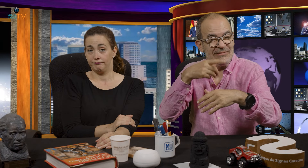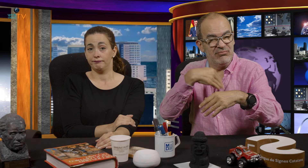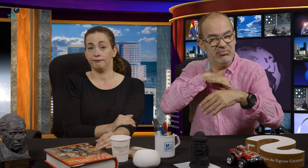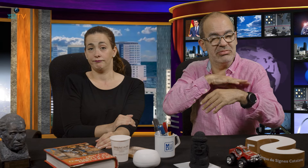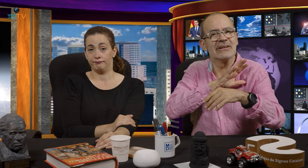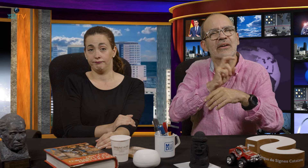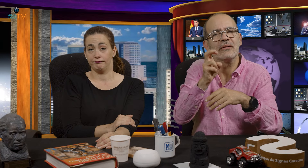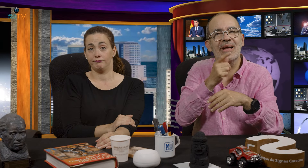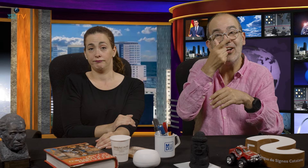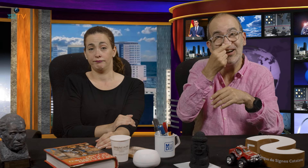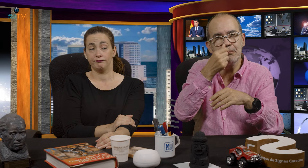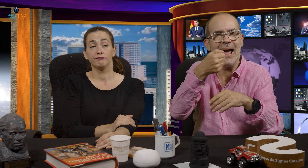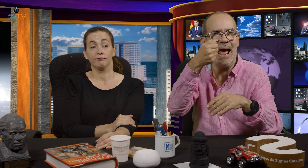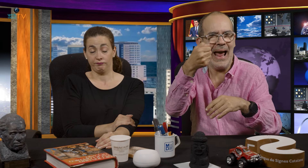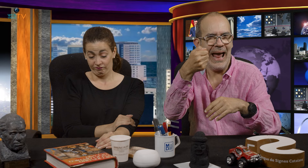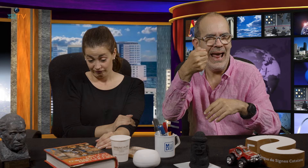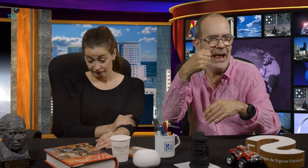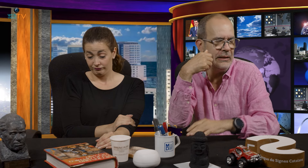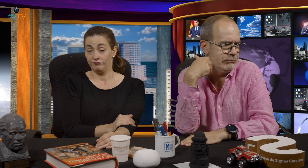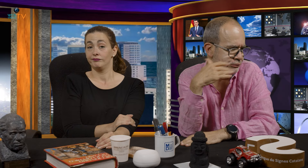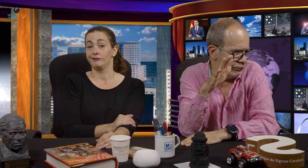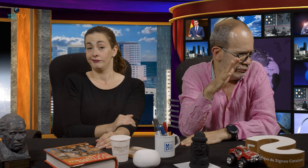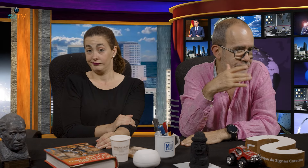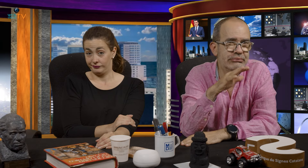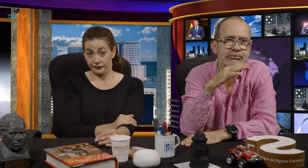Todas estas muertes fueron de la variante de gripe A.